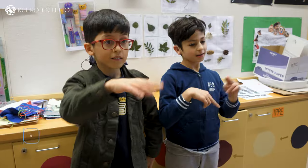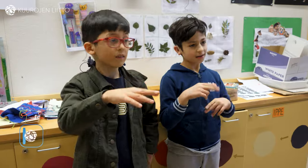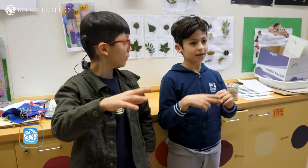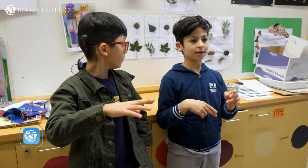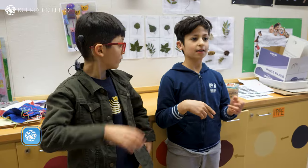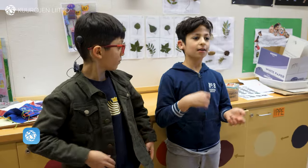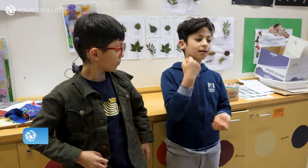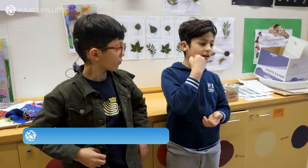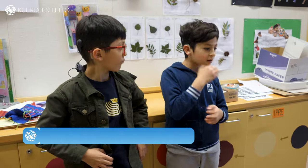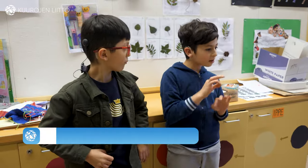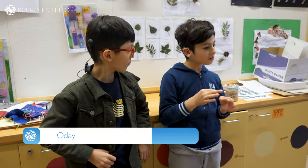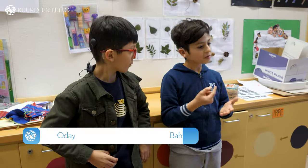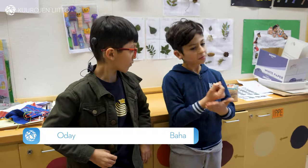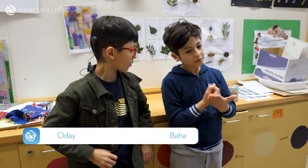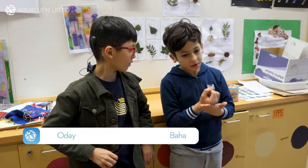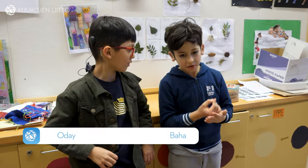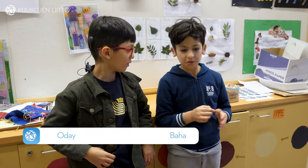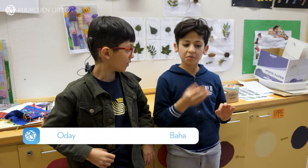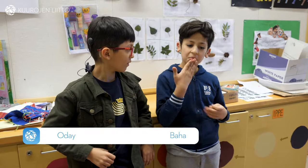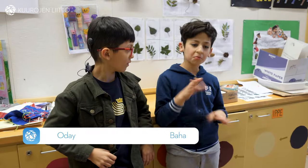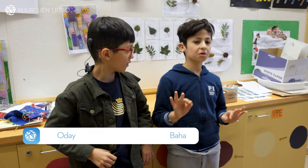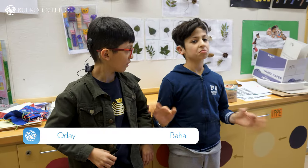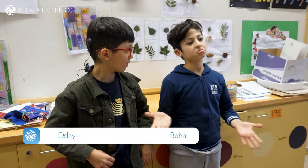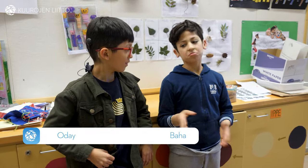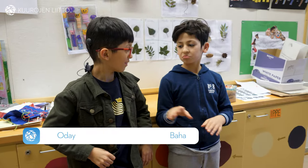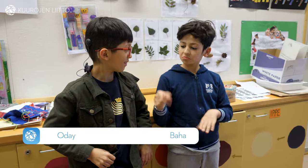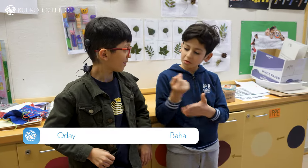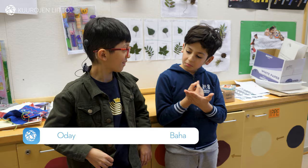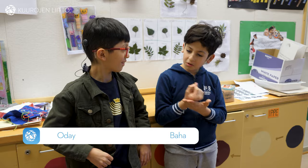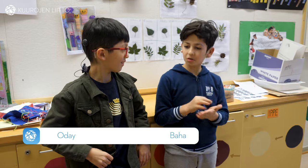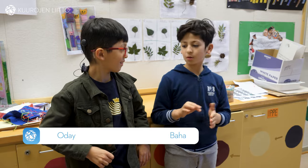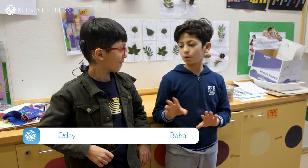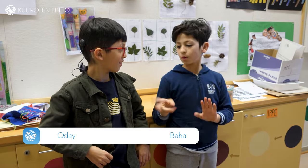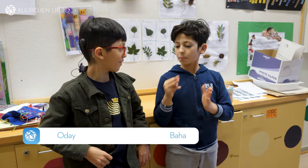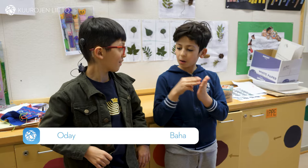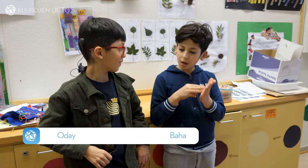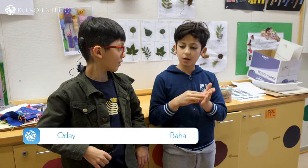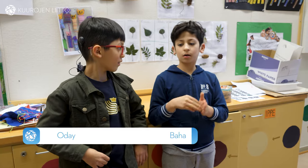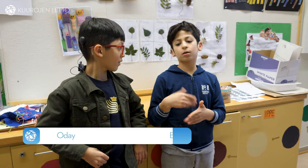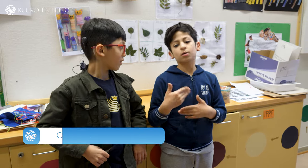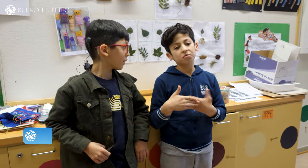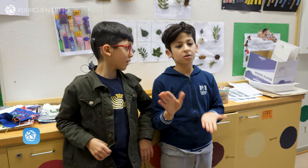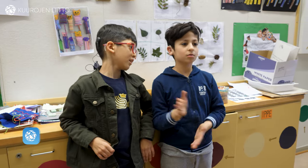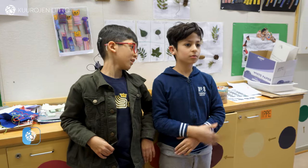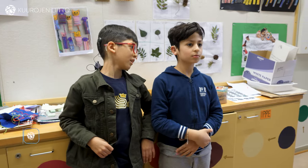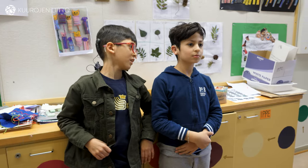Rakennellaan legoilla, leikitään, piirretään, lasketaan ja sen sellaista.